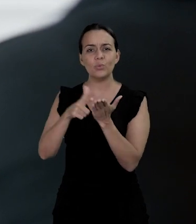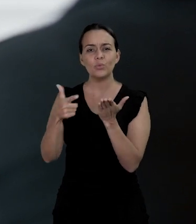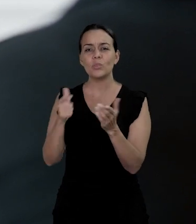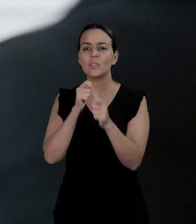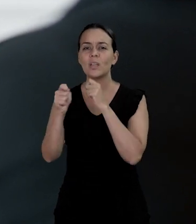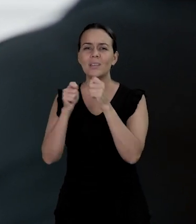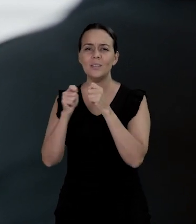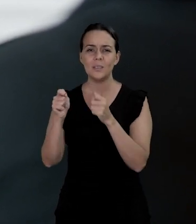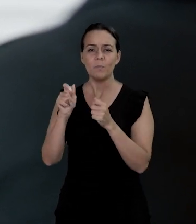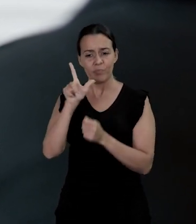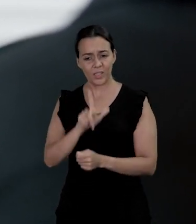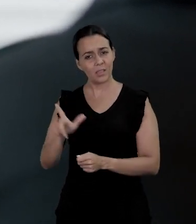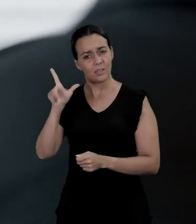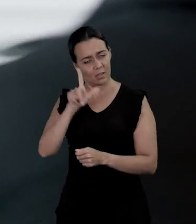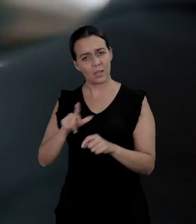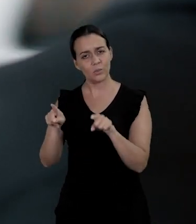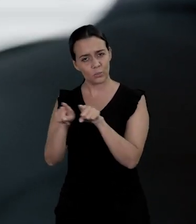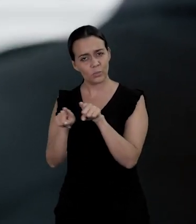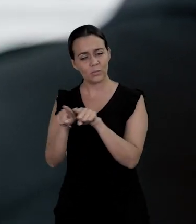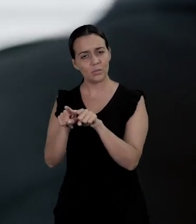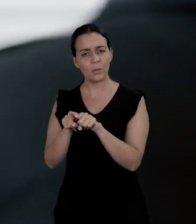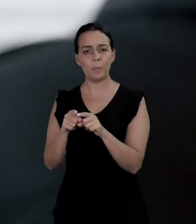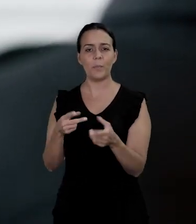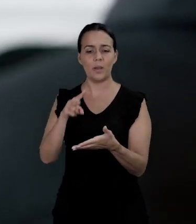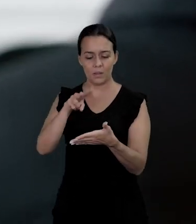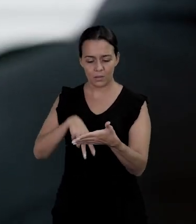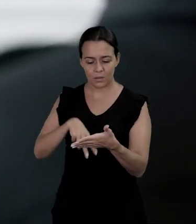Qual o lugar da literatura no meio disso tudo? Como é que é?